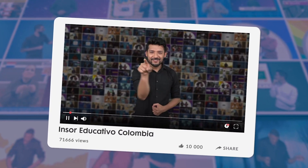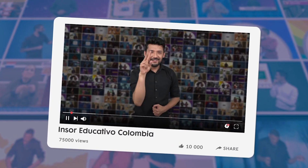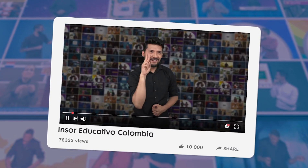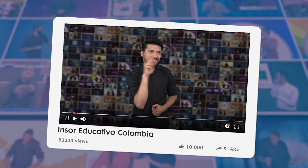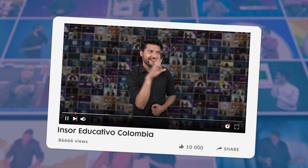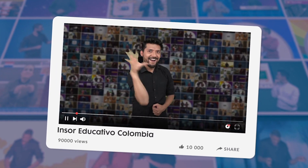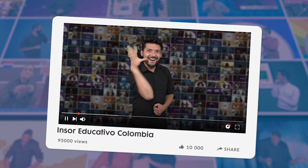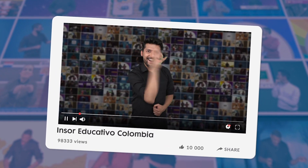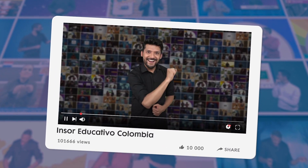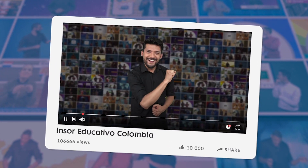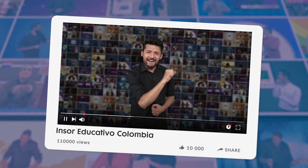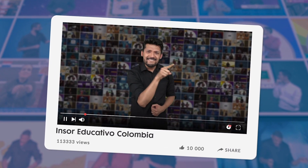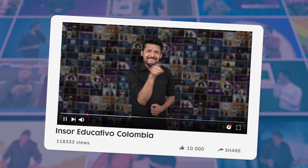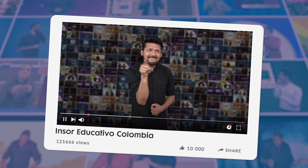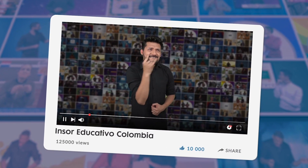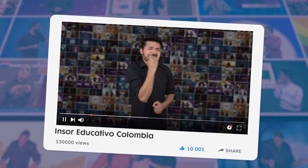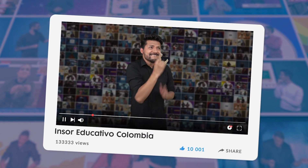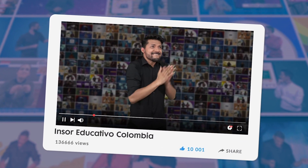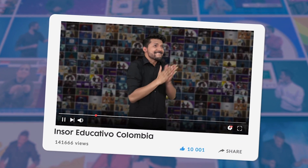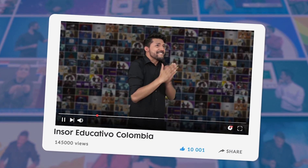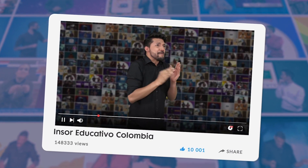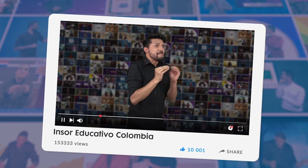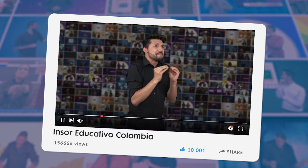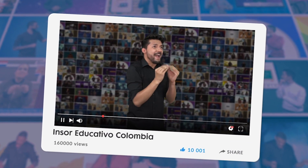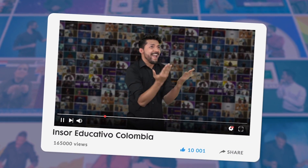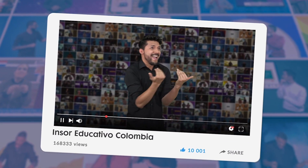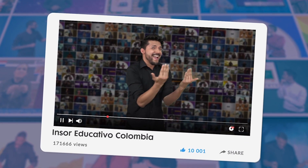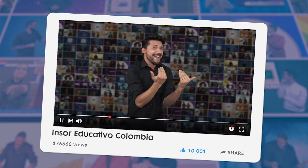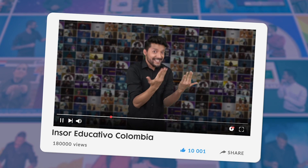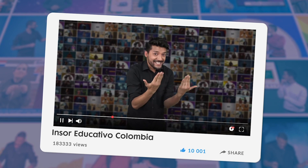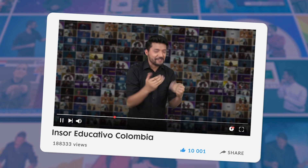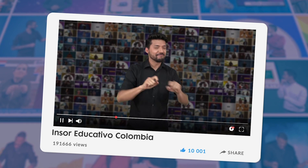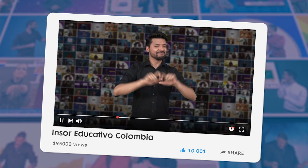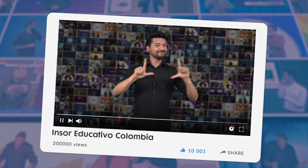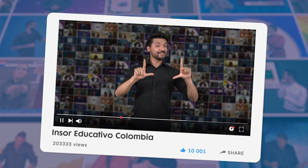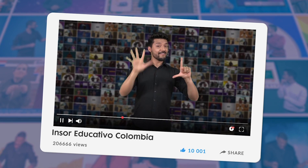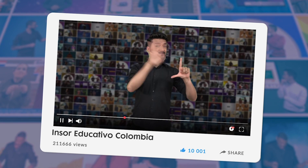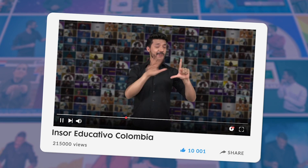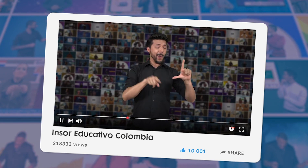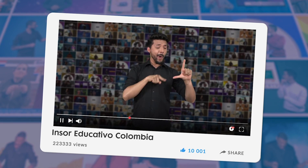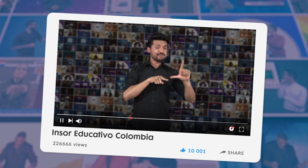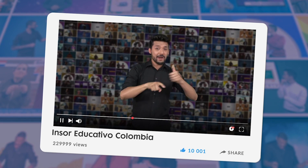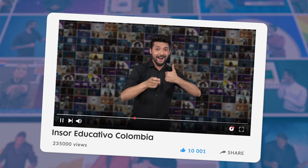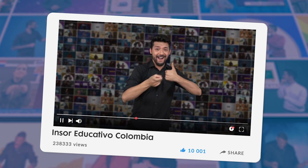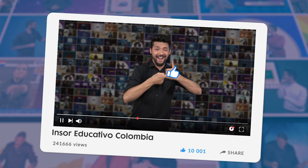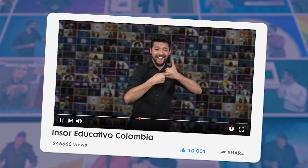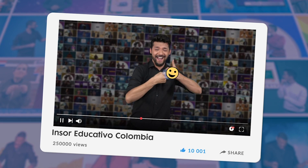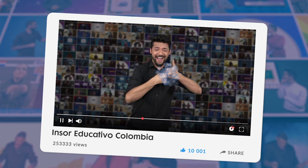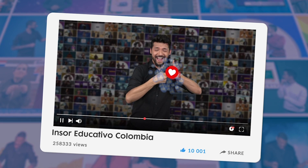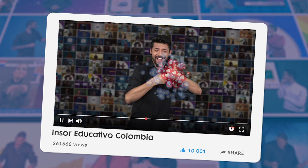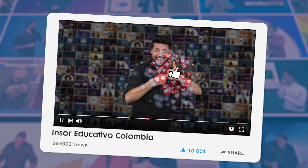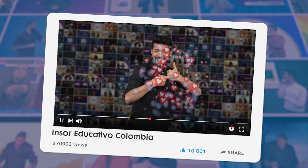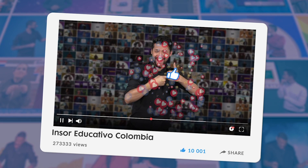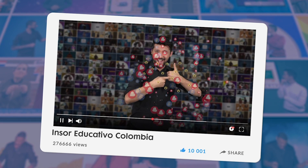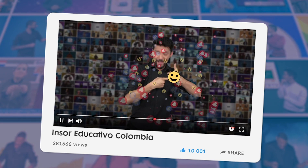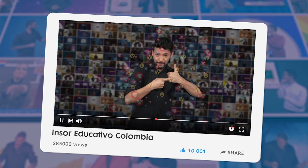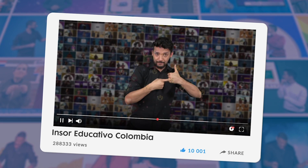¿Les gustó el tema de hoy y quieren ver más contenidos? Entonces hagan clic en Me gusta.